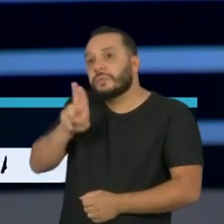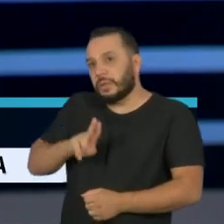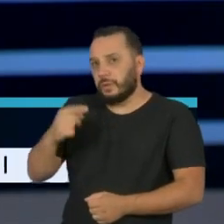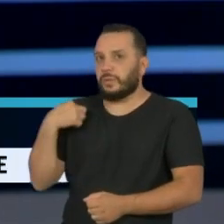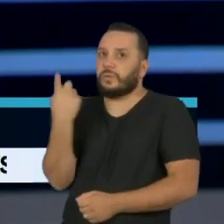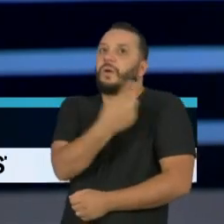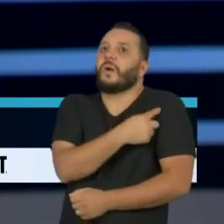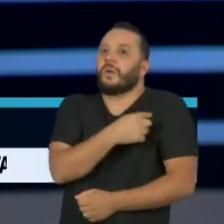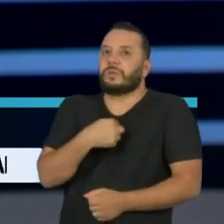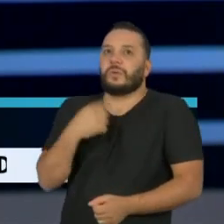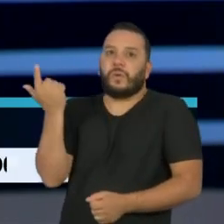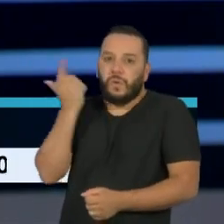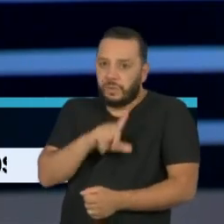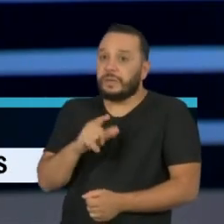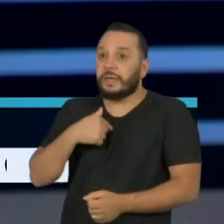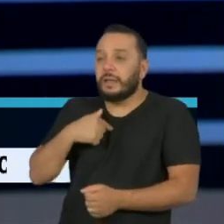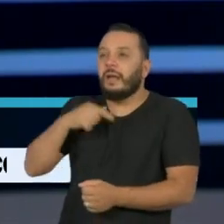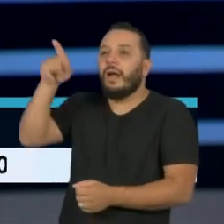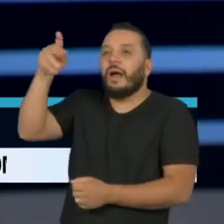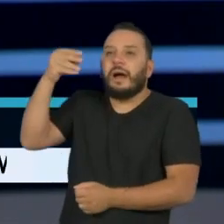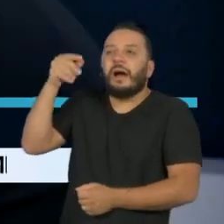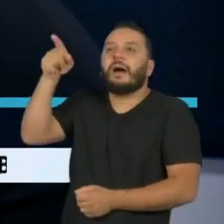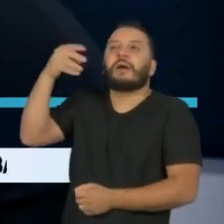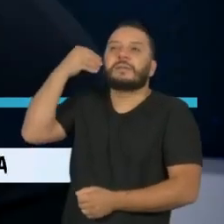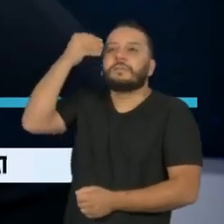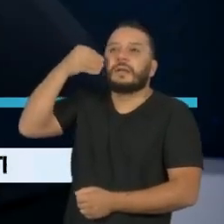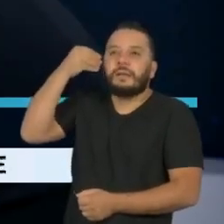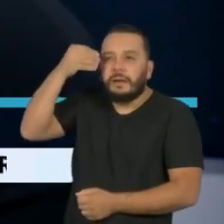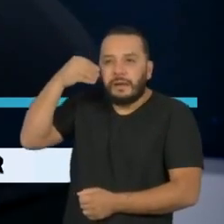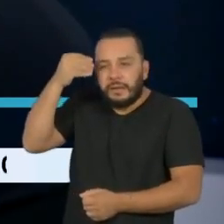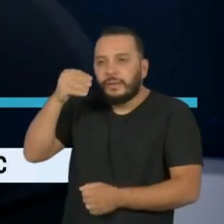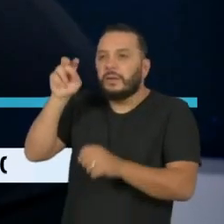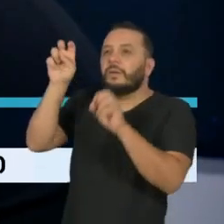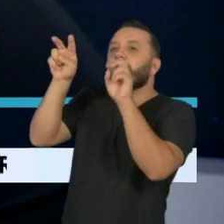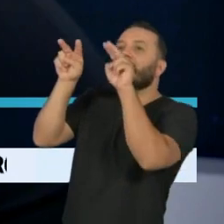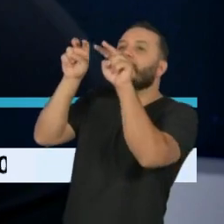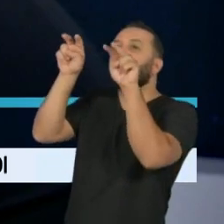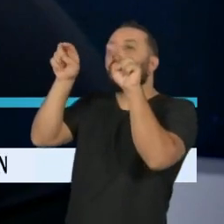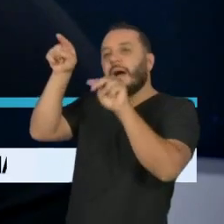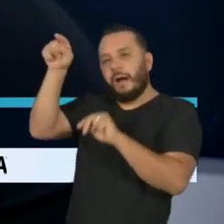aprender com eles, ainda que do ponto de vista observacional, que eles estão conseguindo